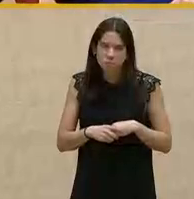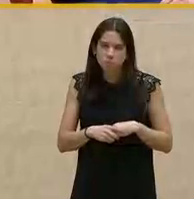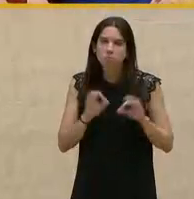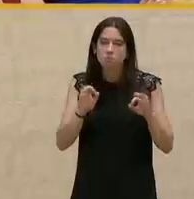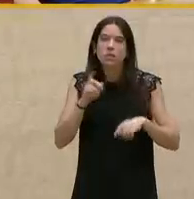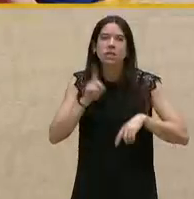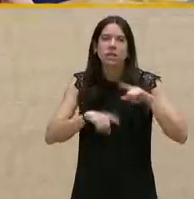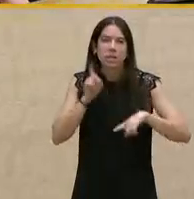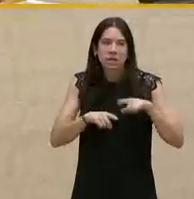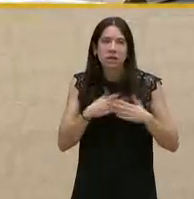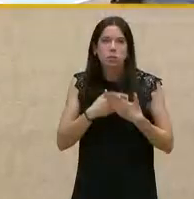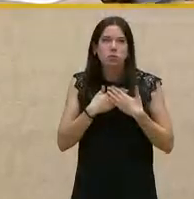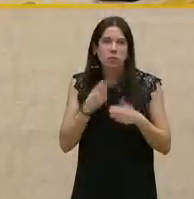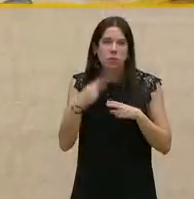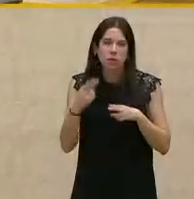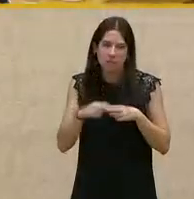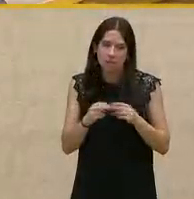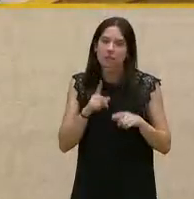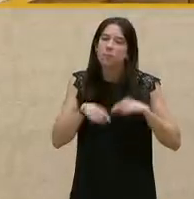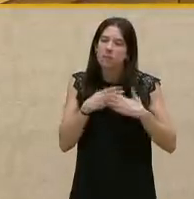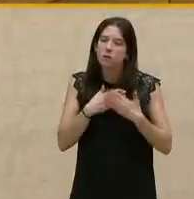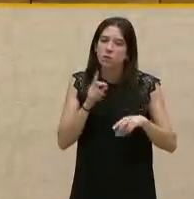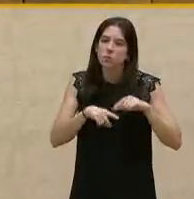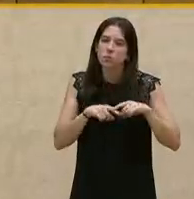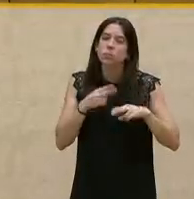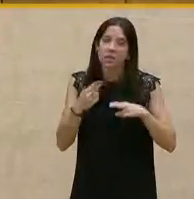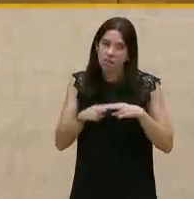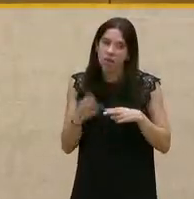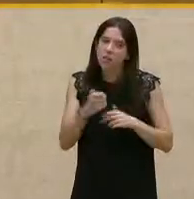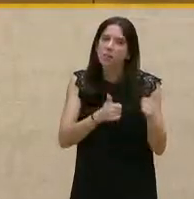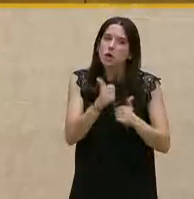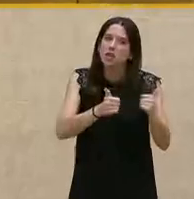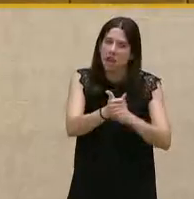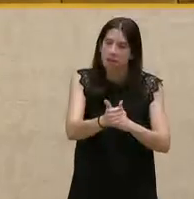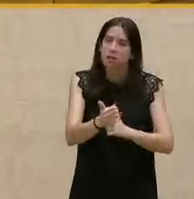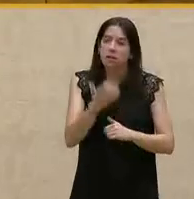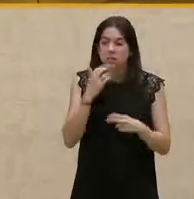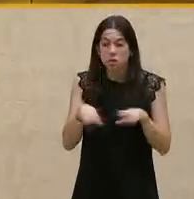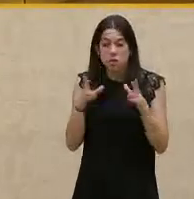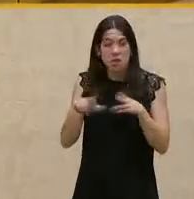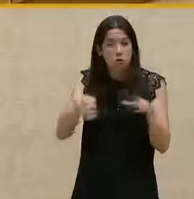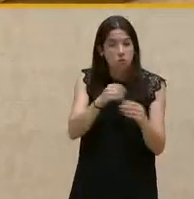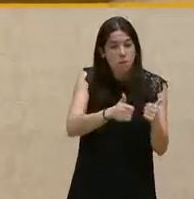y de modelo social, y de priorizar. Y, si priorizamos una sociedad inclusiva,